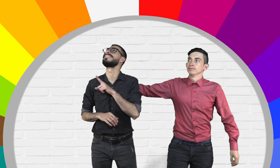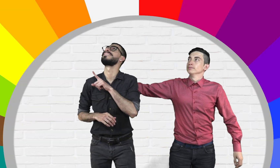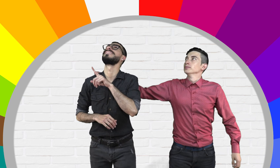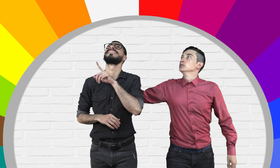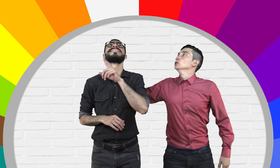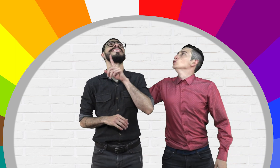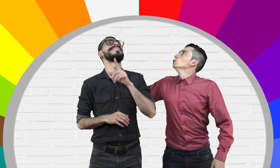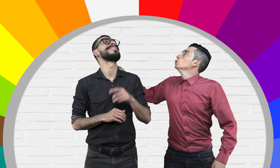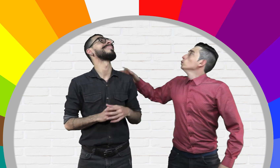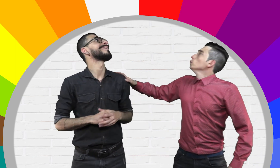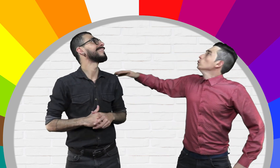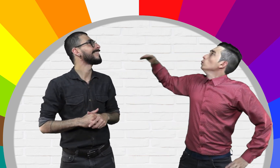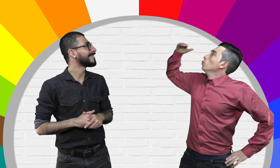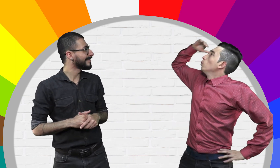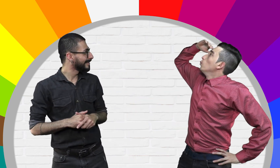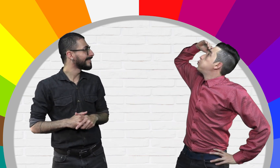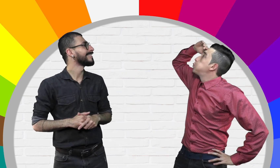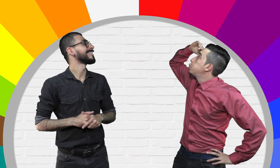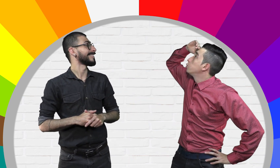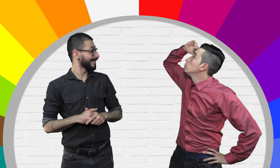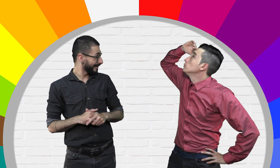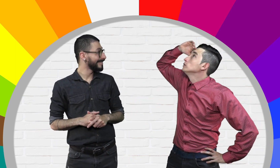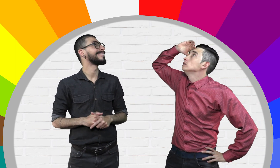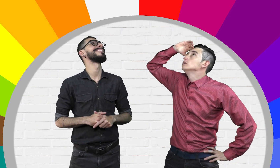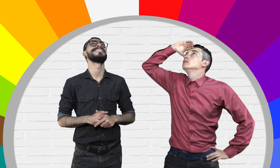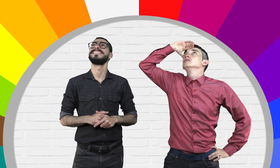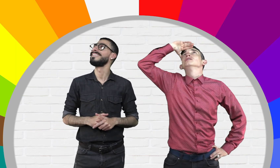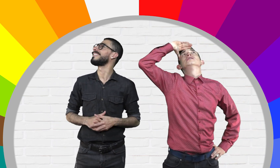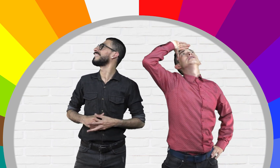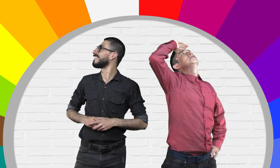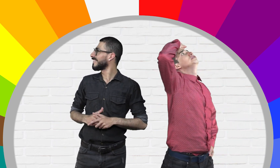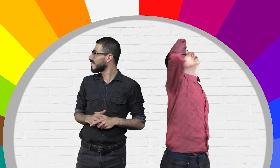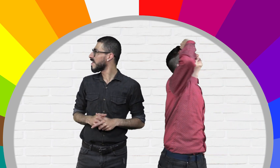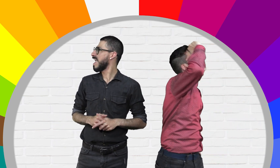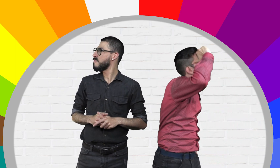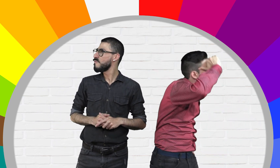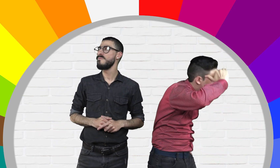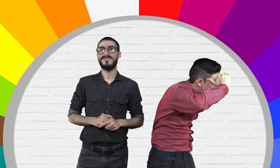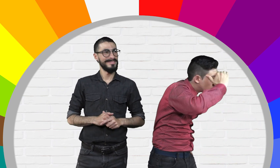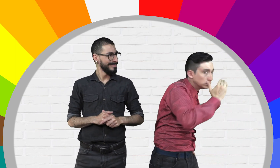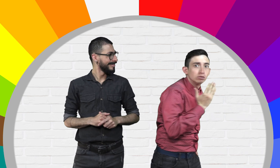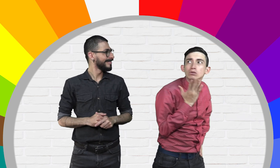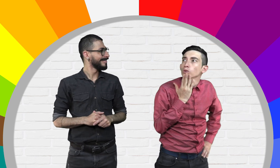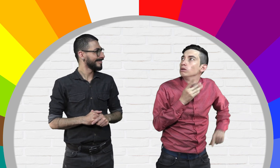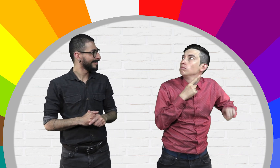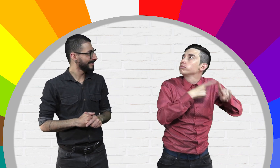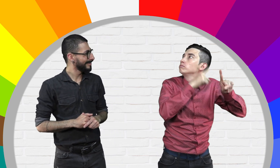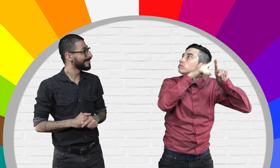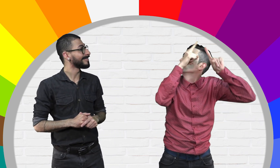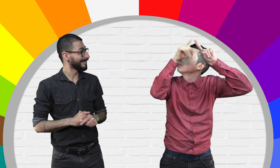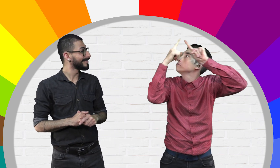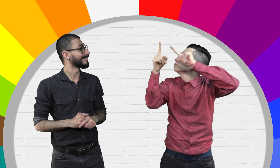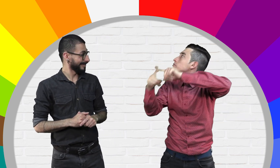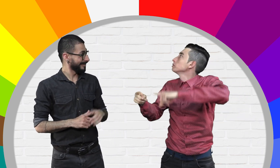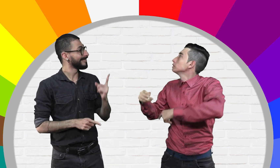Mira todo esto. - Uff que cantidad de colores hay aquí. ¡Guau!